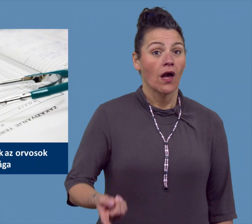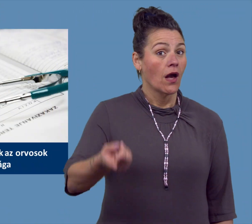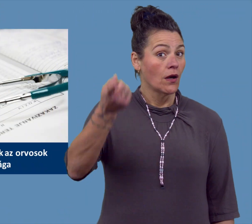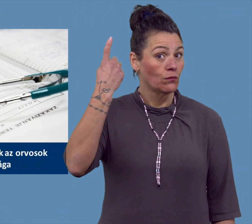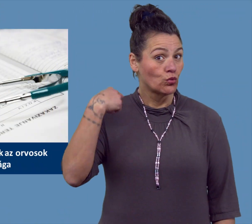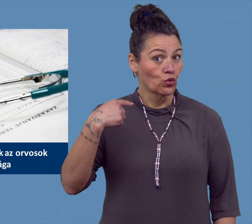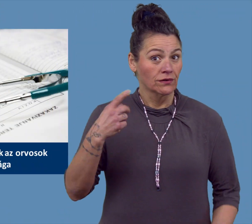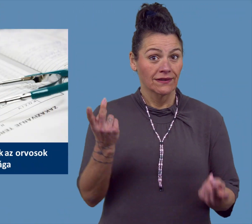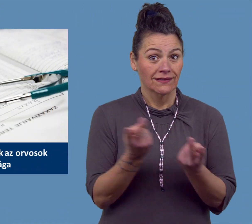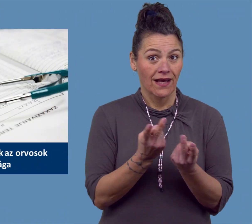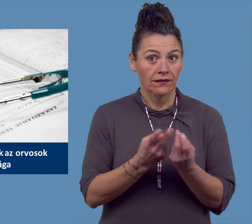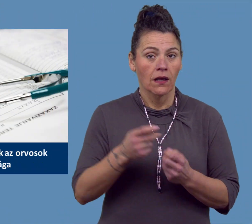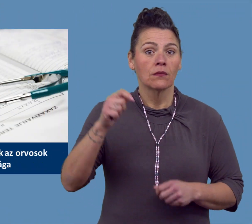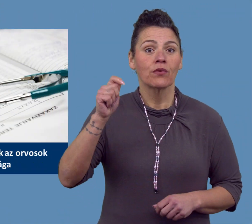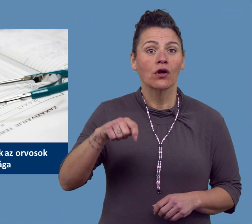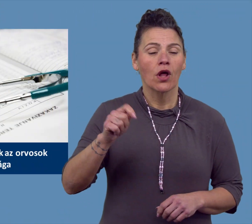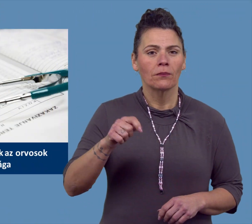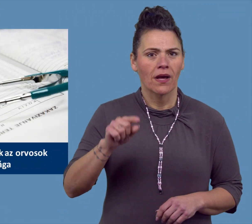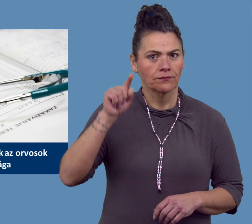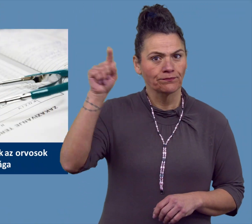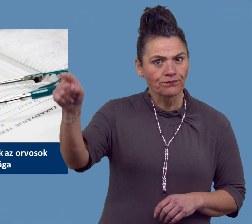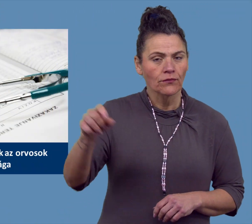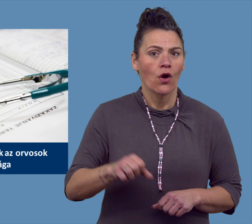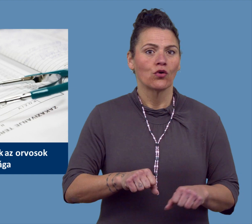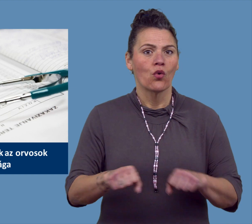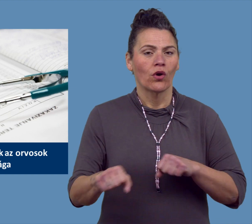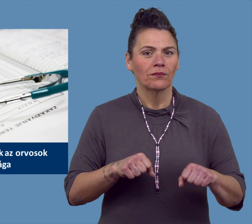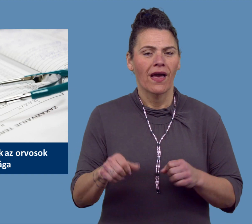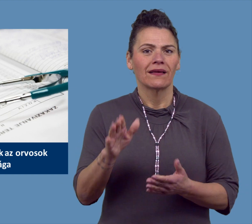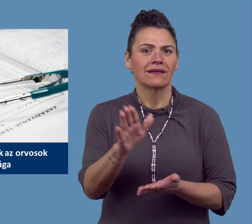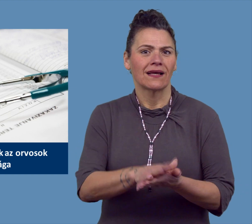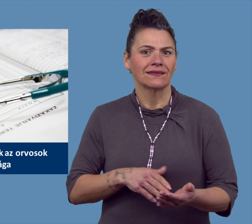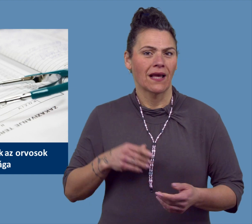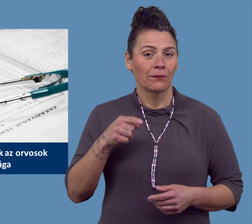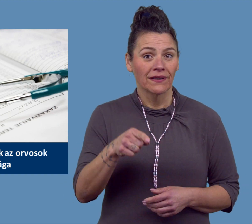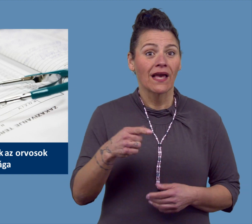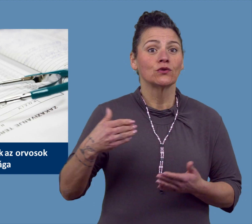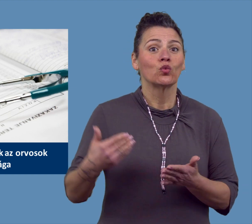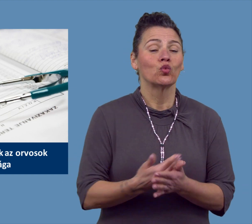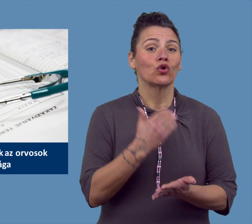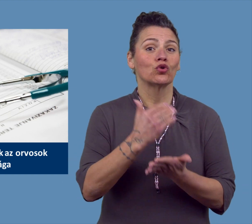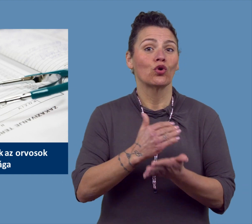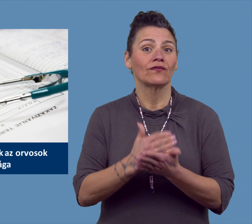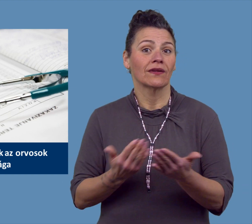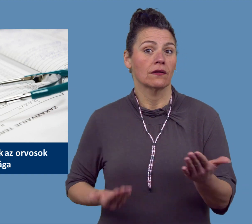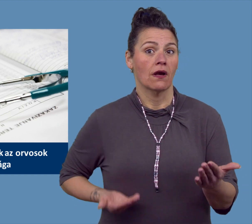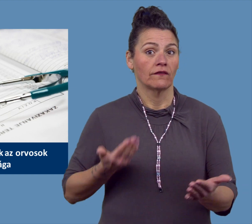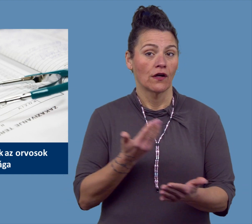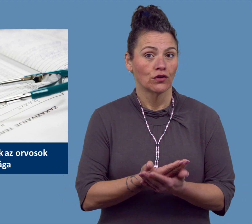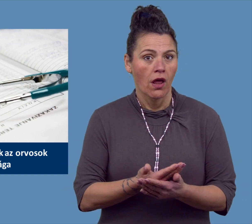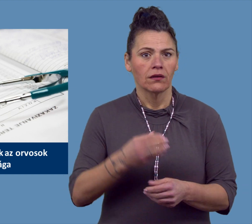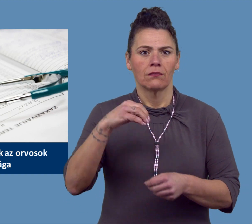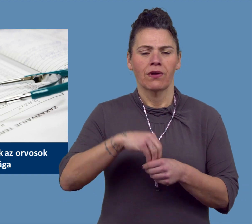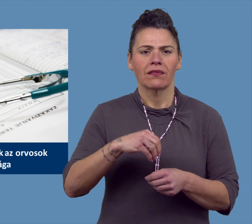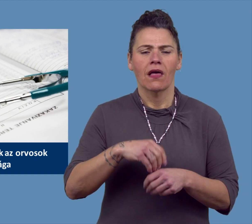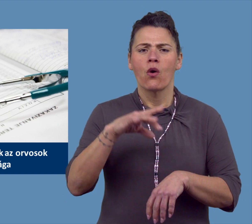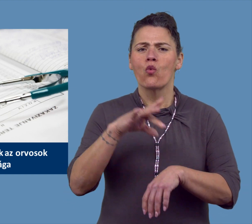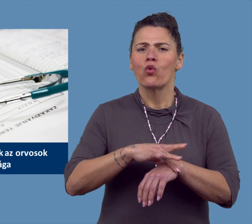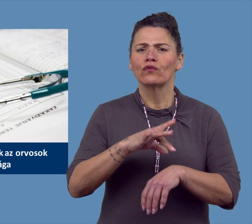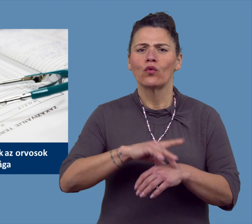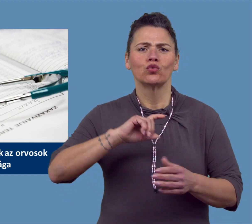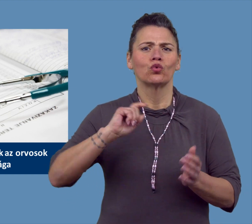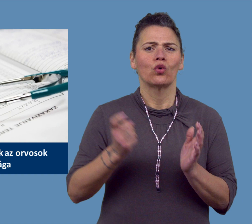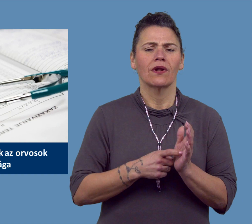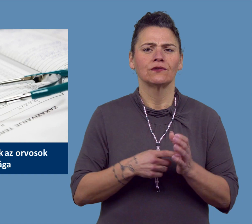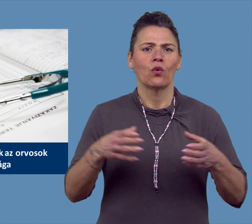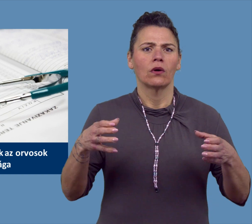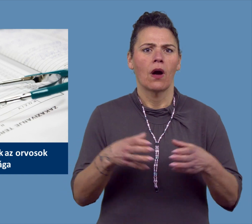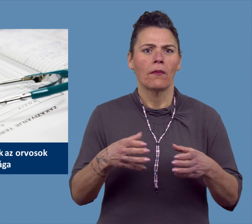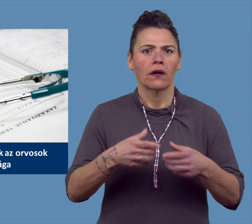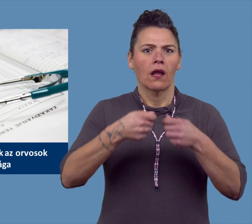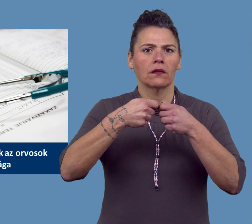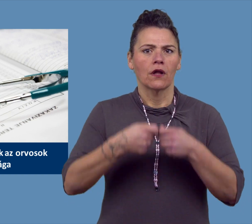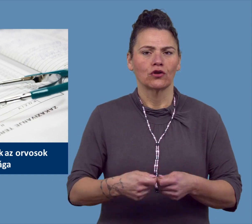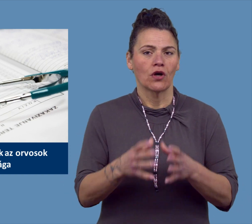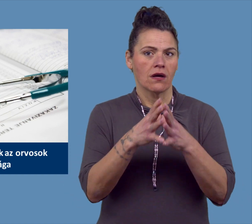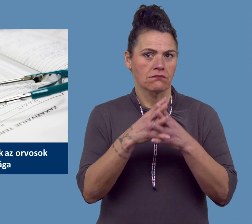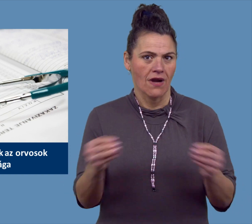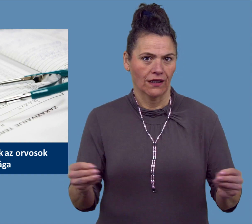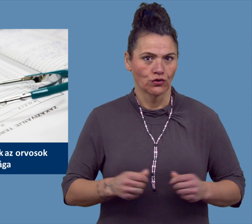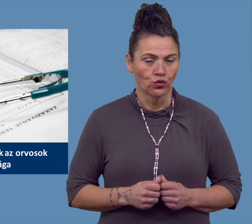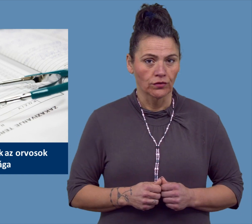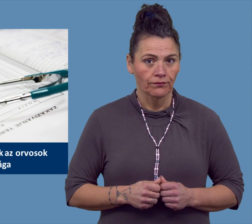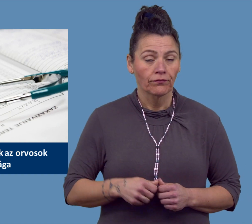Megszünteti az orvosok kötelező kamarai tagságát az a törvény, amelyet kedden, a kormány kezdeményezésére